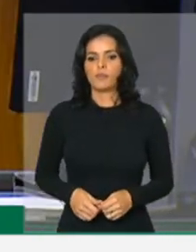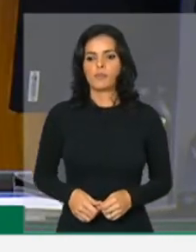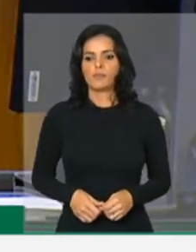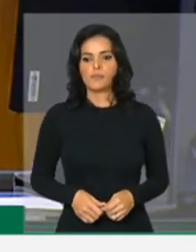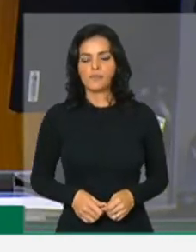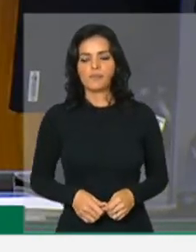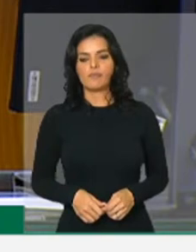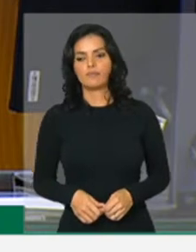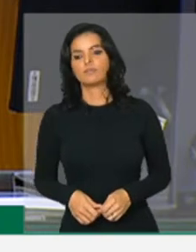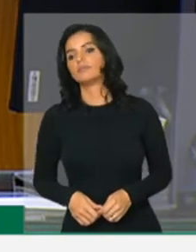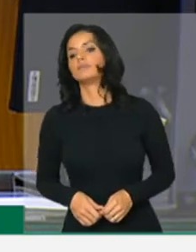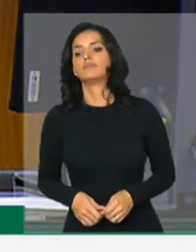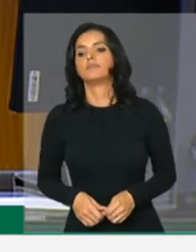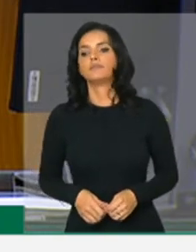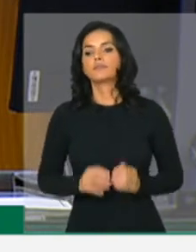SOBRE A ECONOMIA. AQUI SÃO